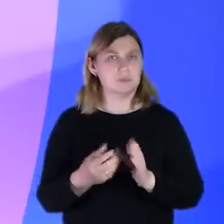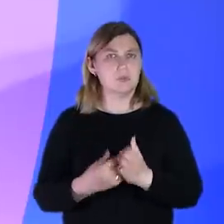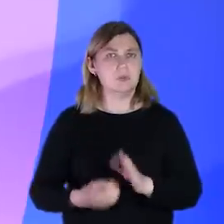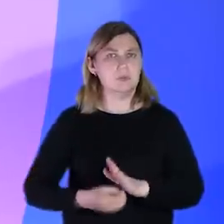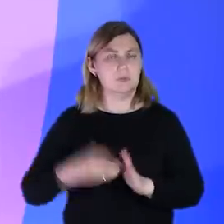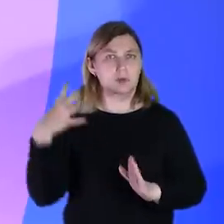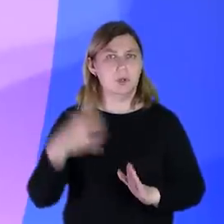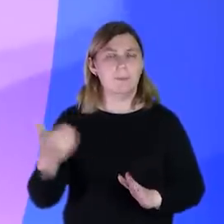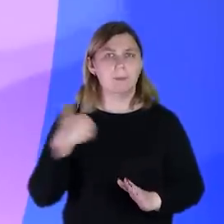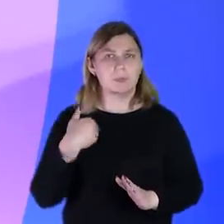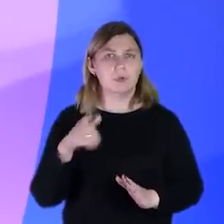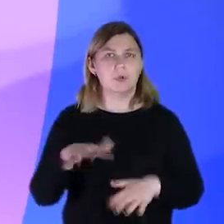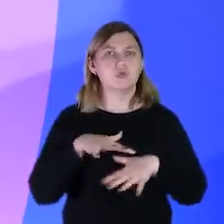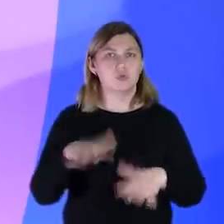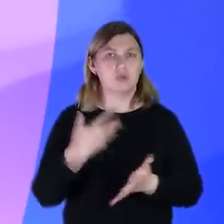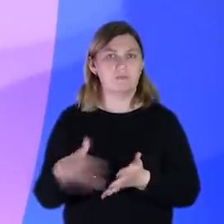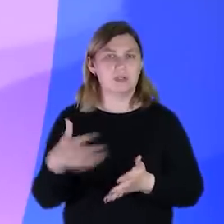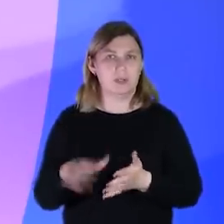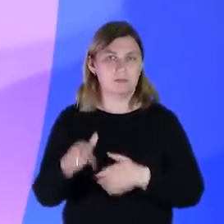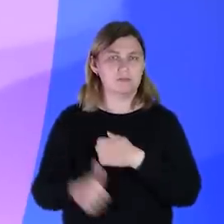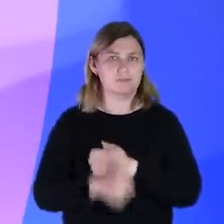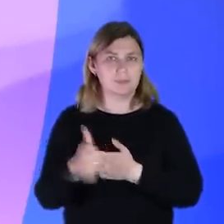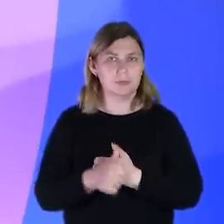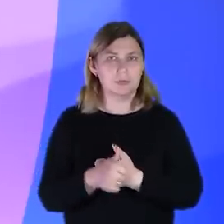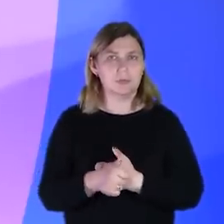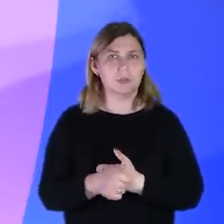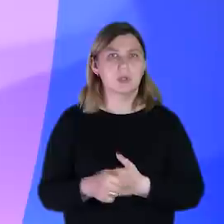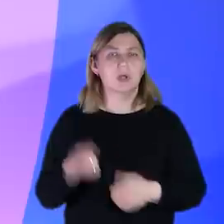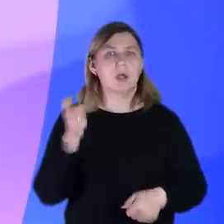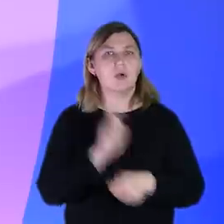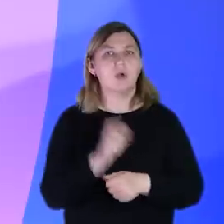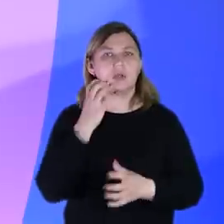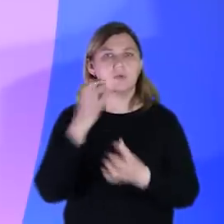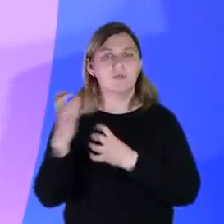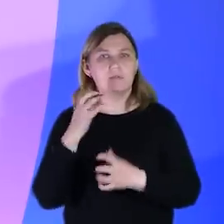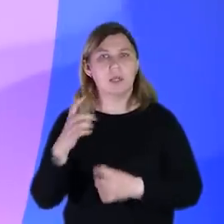czyli ponosiliśmy duże wydatki z tego tytułu, kontrwywiad Korpusu Ochrony Pogranicza utworzył